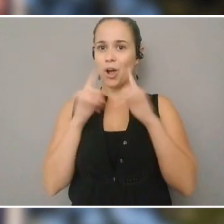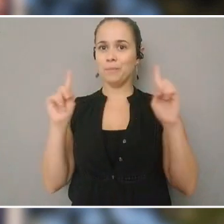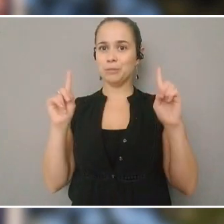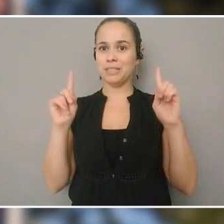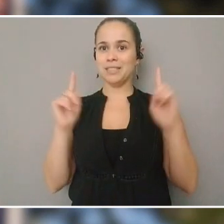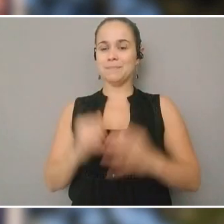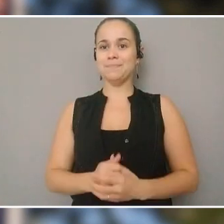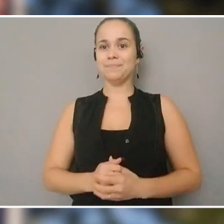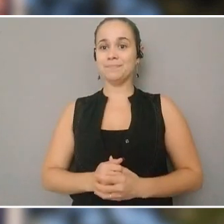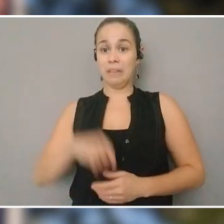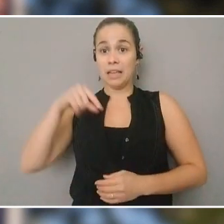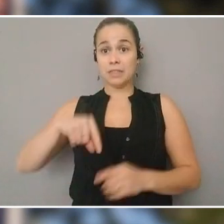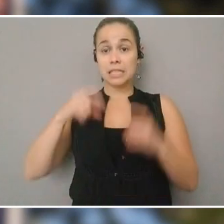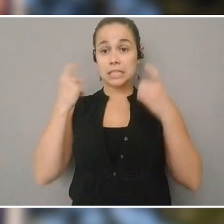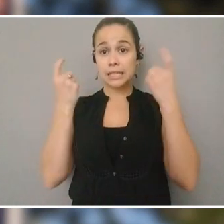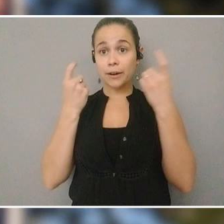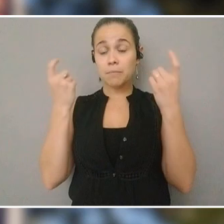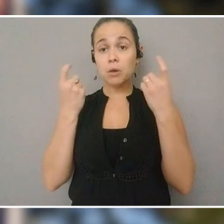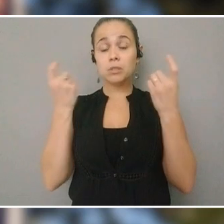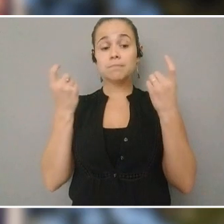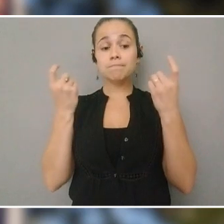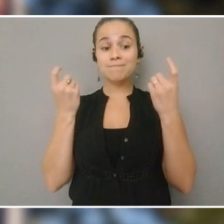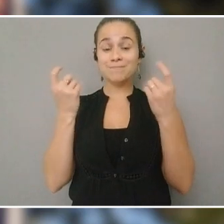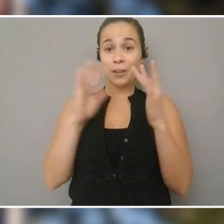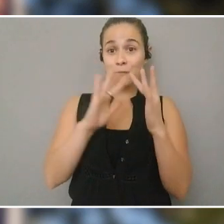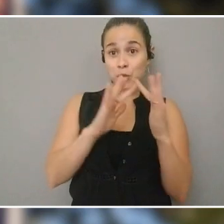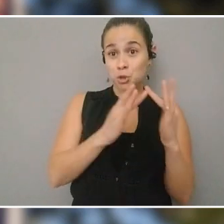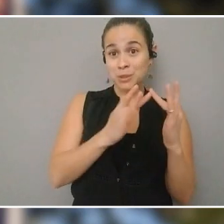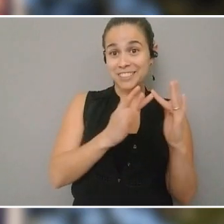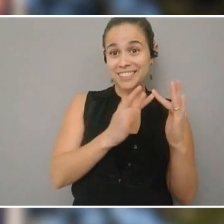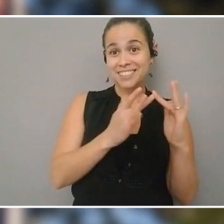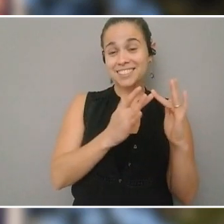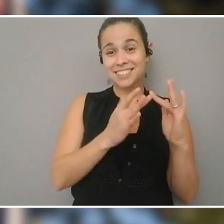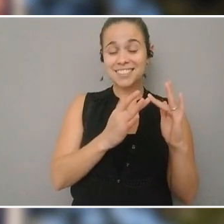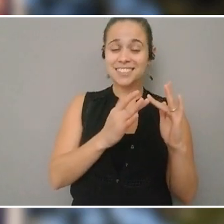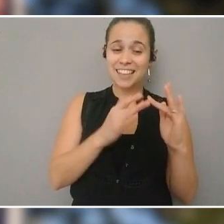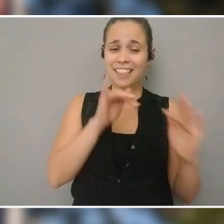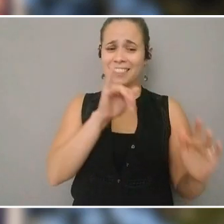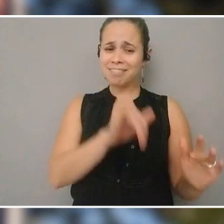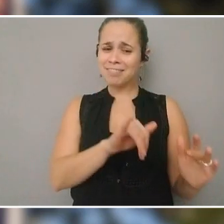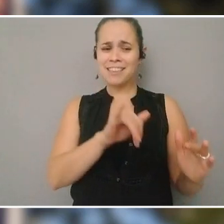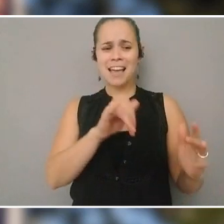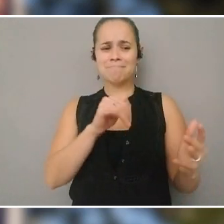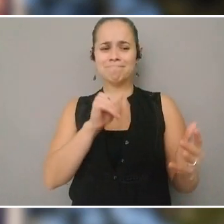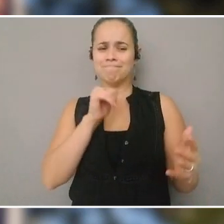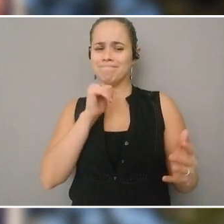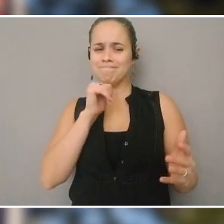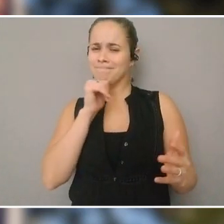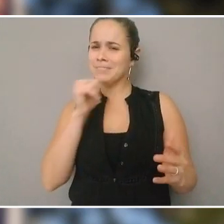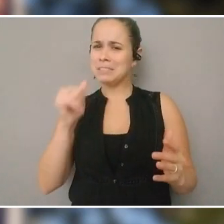que esta ceremonia se lleva a cabo